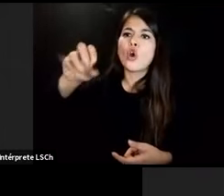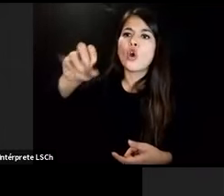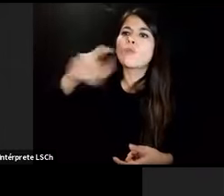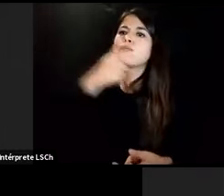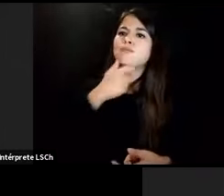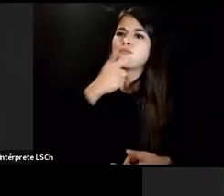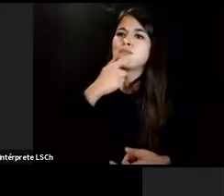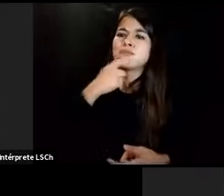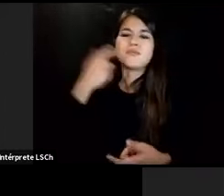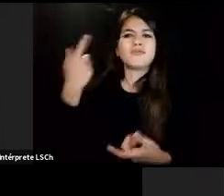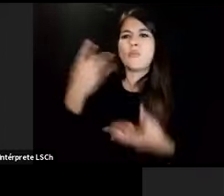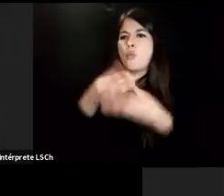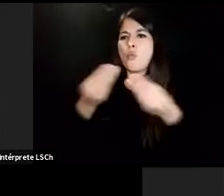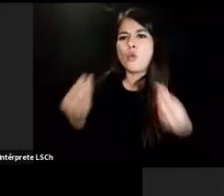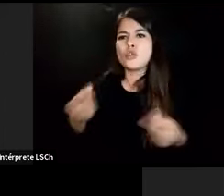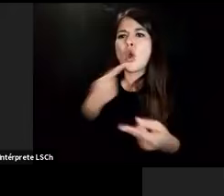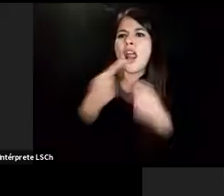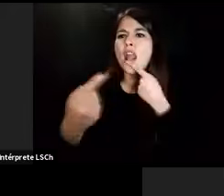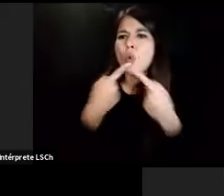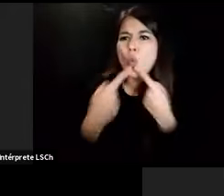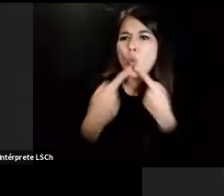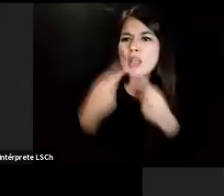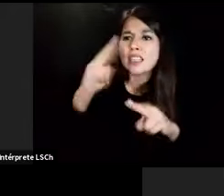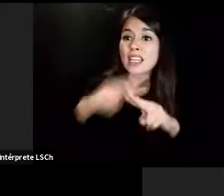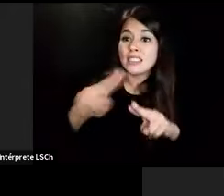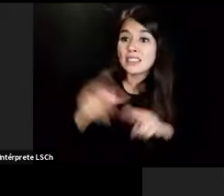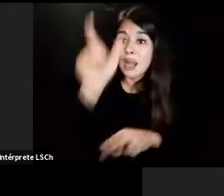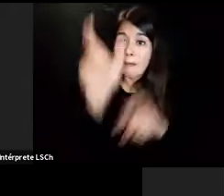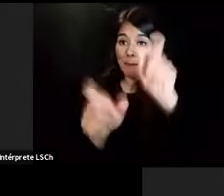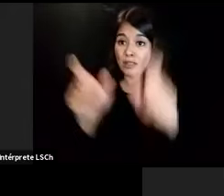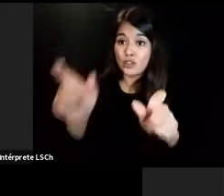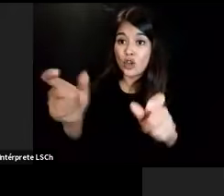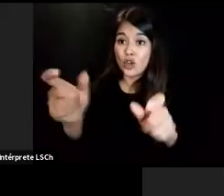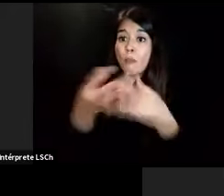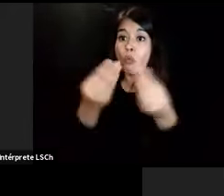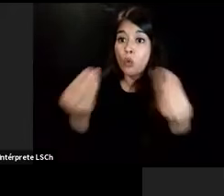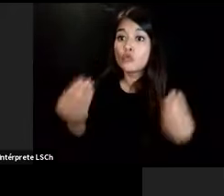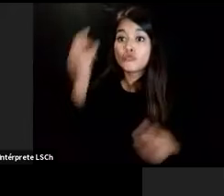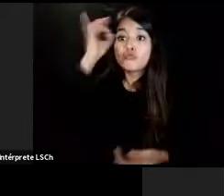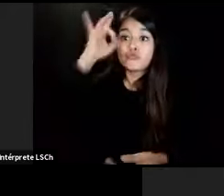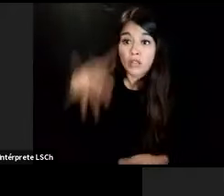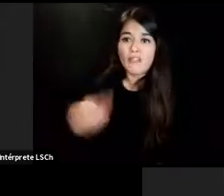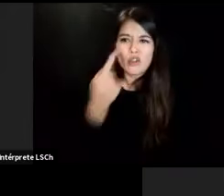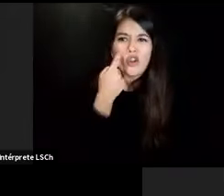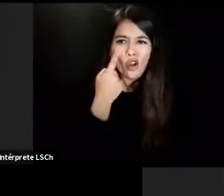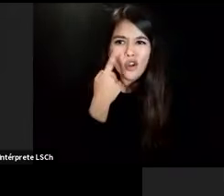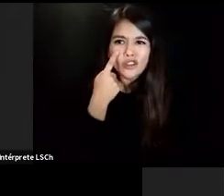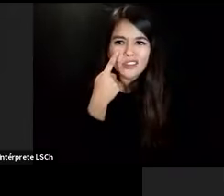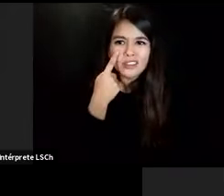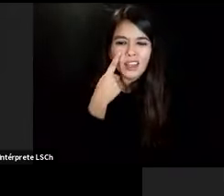que se le han hecho lectores, mucha gente ya está familiarizada con el formato, se están atreviendo a escucharlos porque